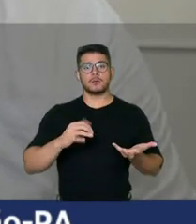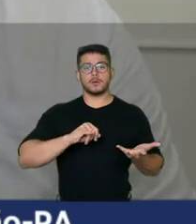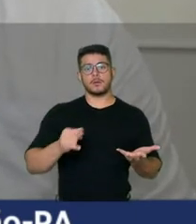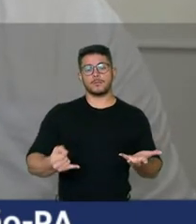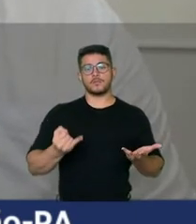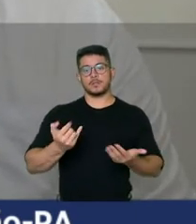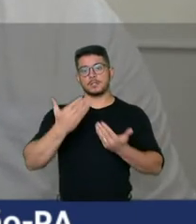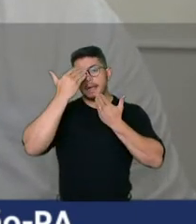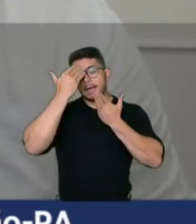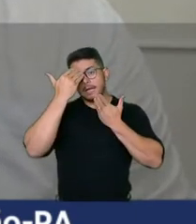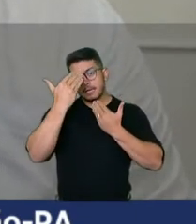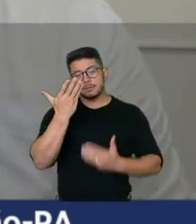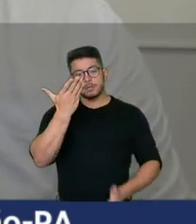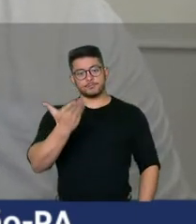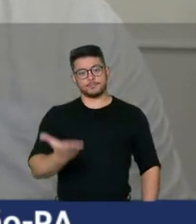RECURSOS. FAZER AQUI UM